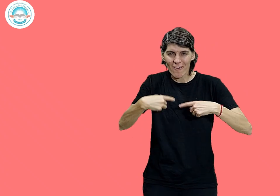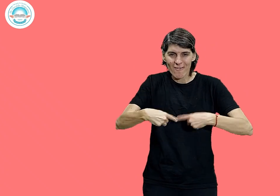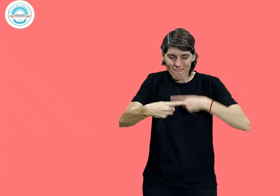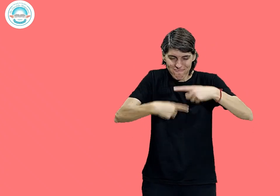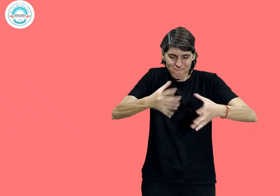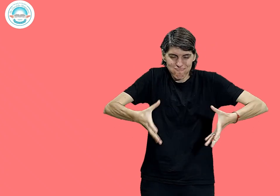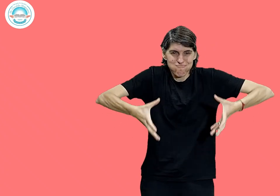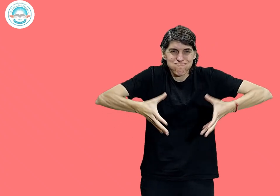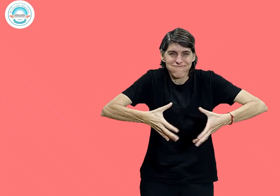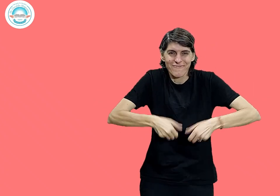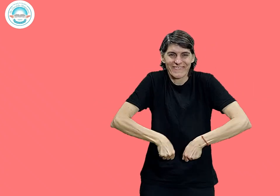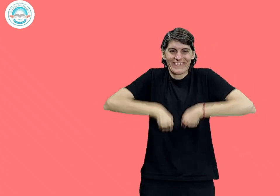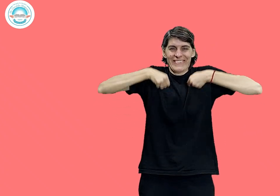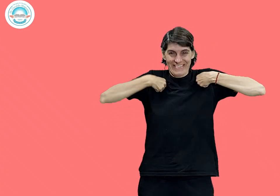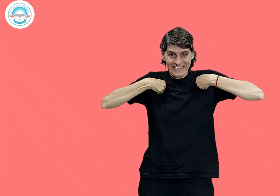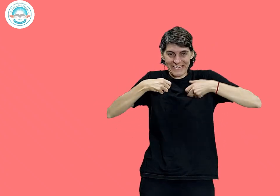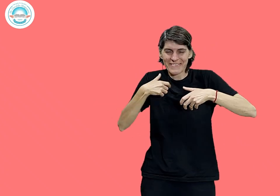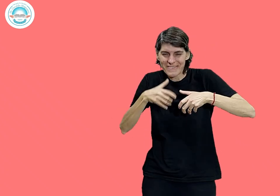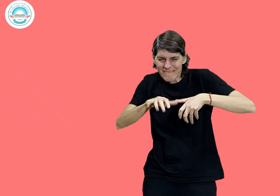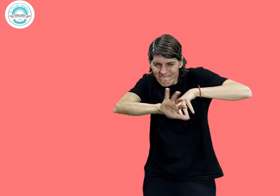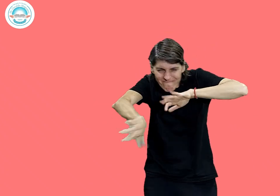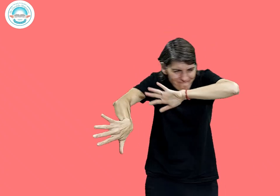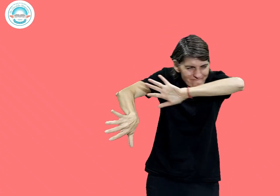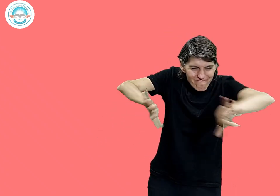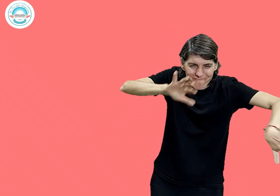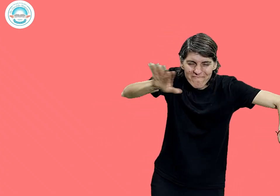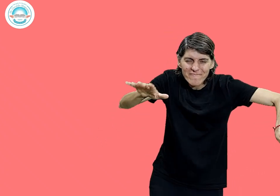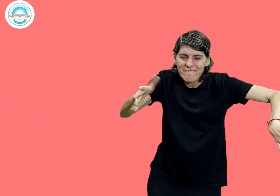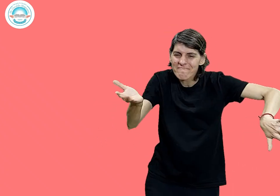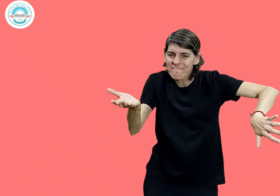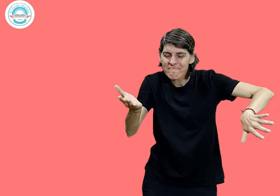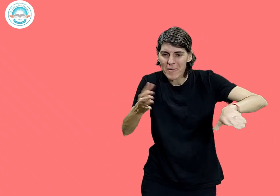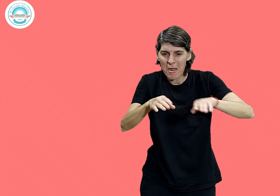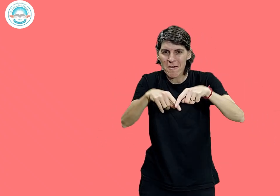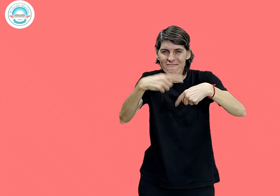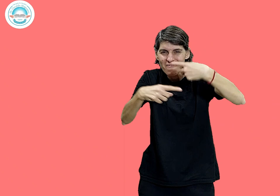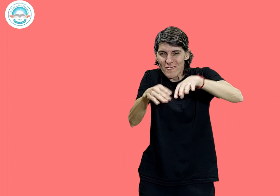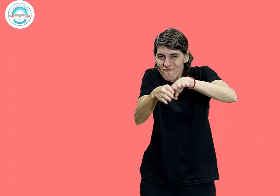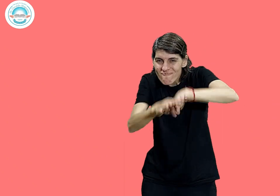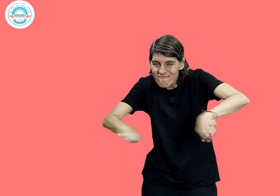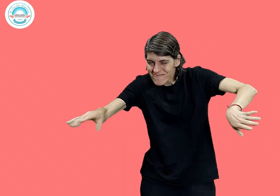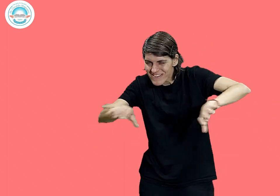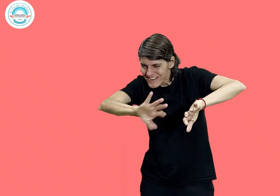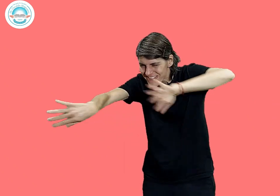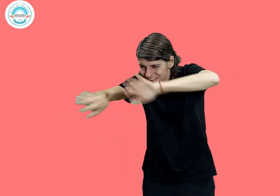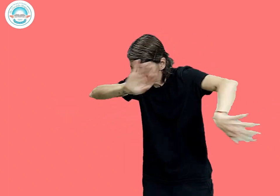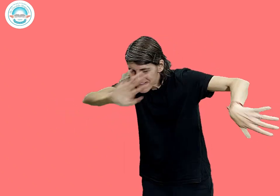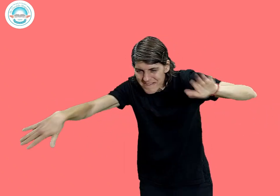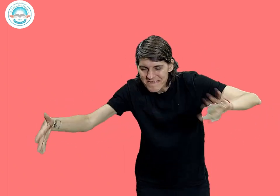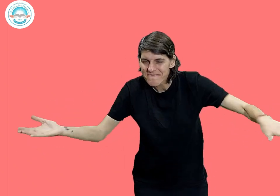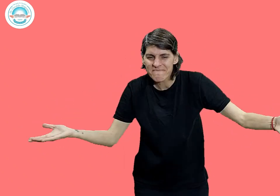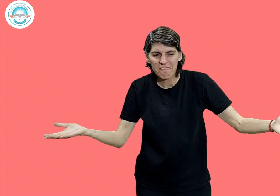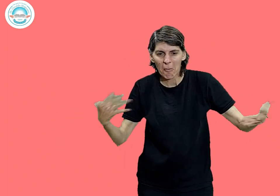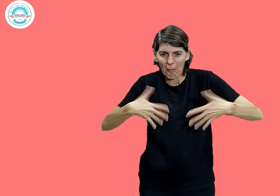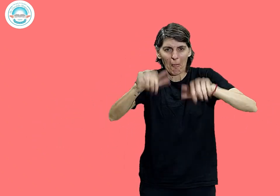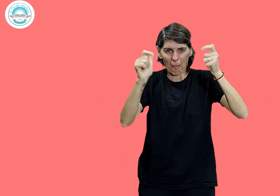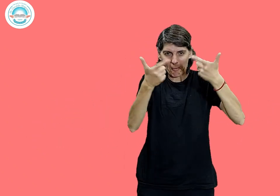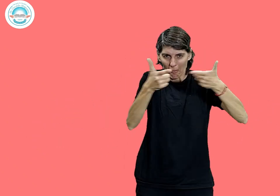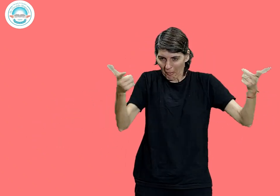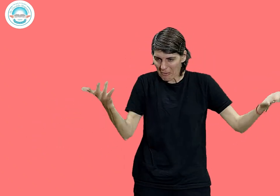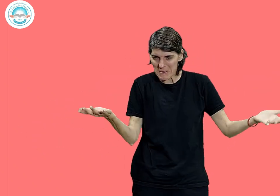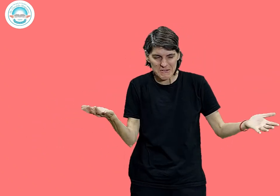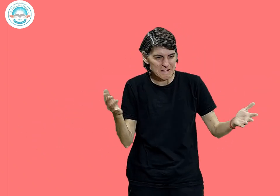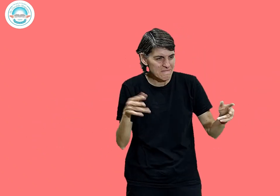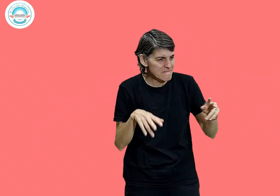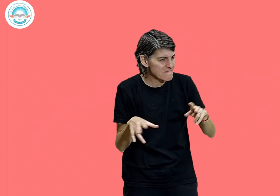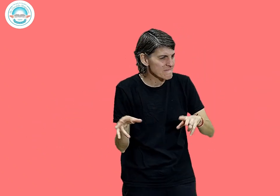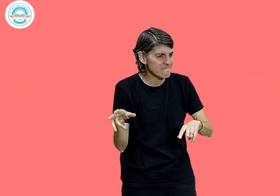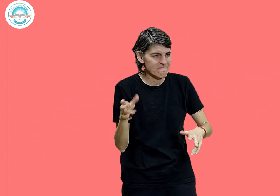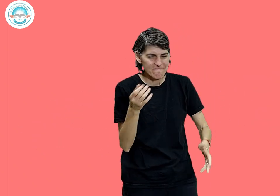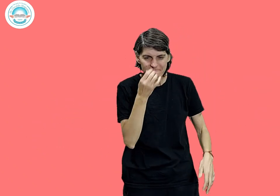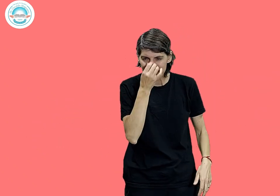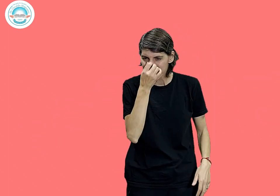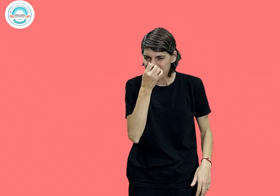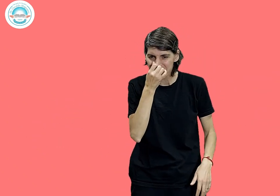preguntó Florencia. Era verdad, algo olía mal. Corrímos las bolsas de dormir y los aislantes,